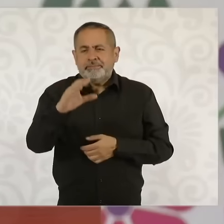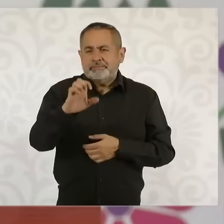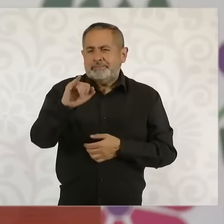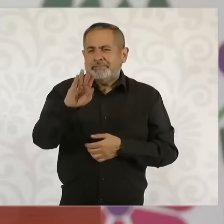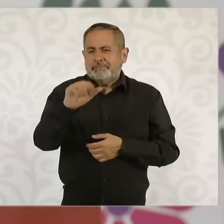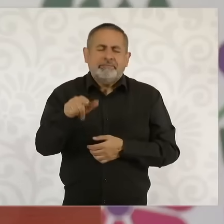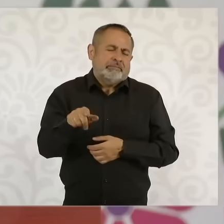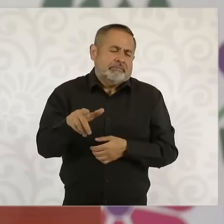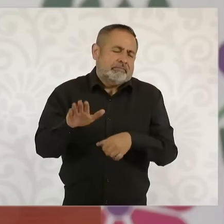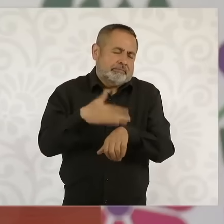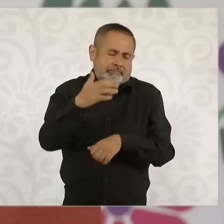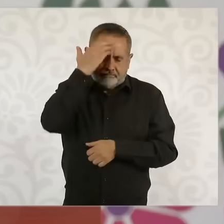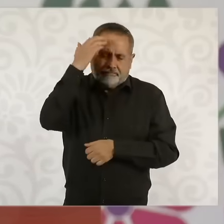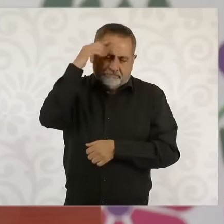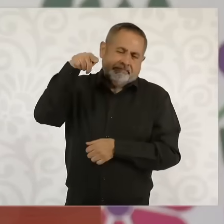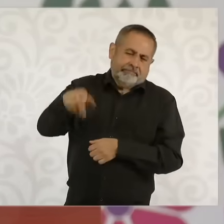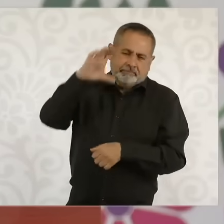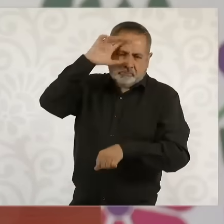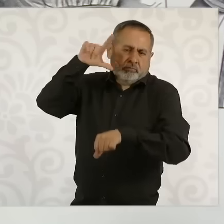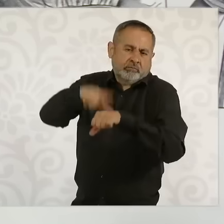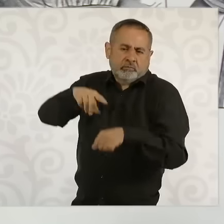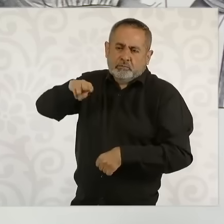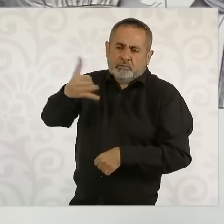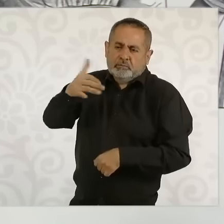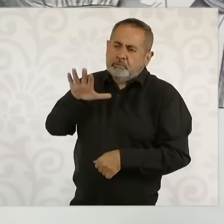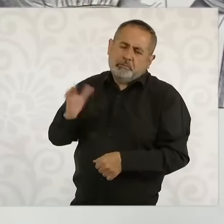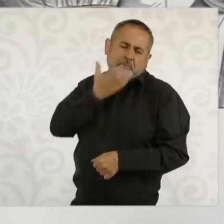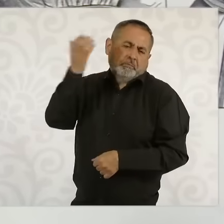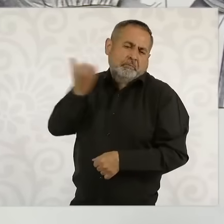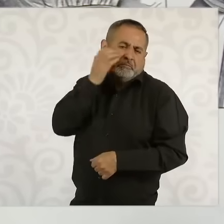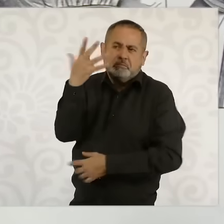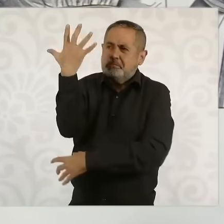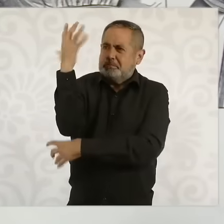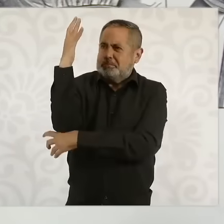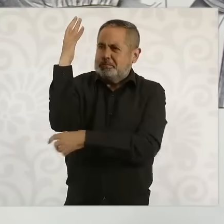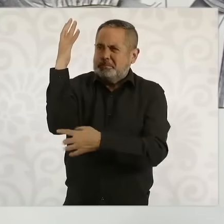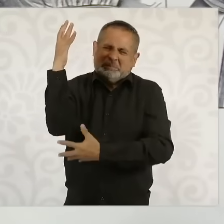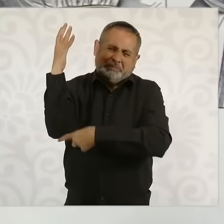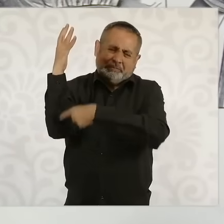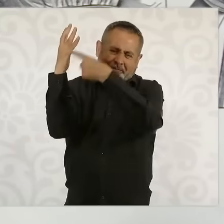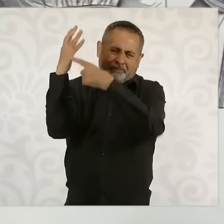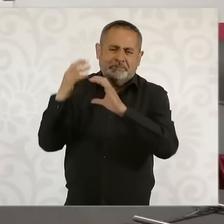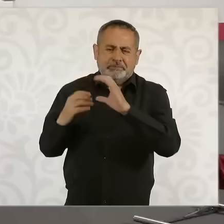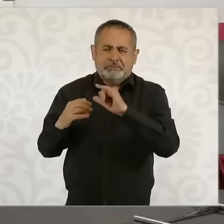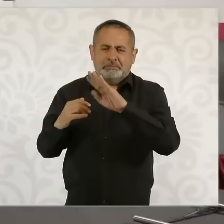una referencia a lo que en la cultura maya se considera árbol divino. La siguiente, por favor.